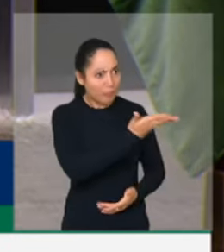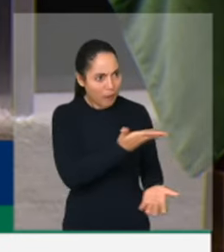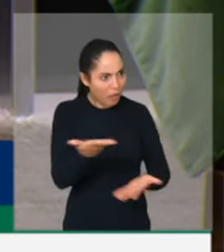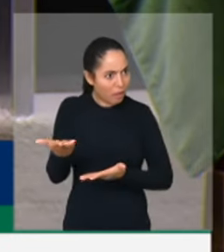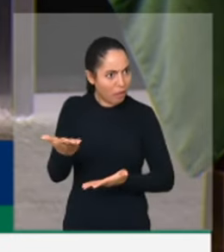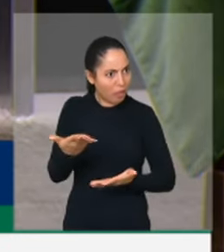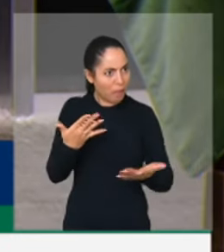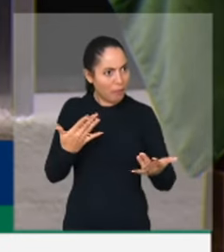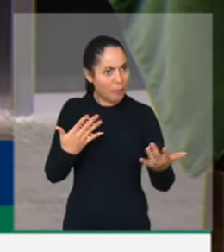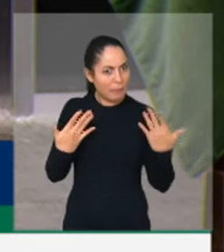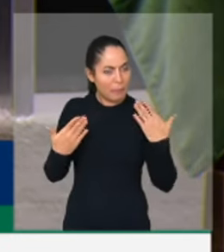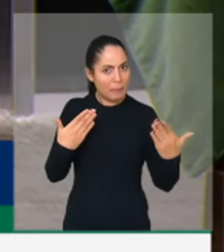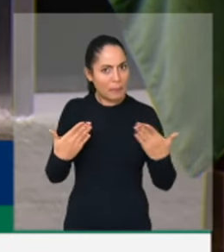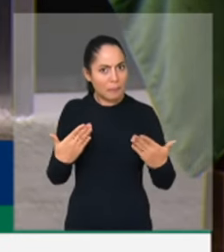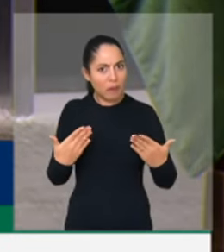SÉRGIO MORO ESTAVA DE FÉRIAS E INTERFERIU DIRETAMENTE NA